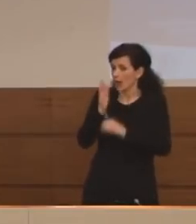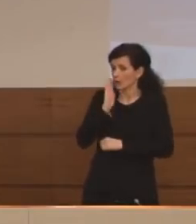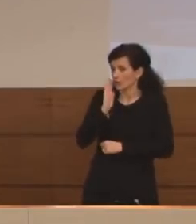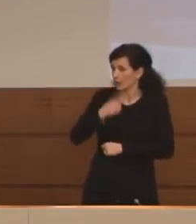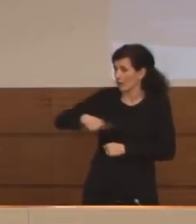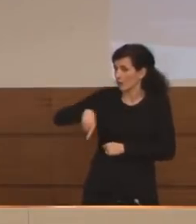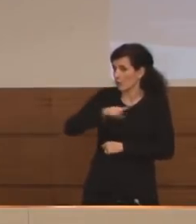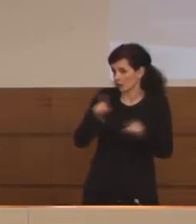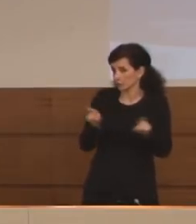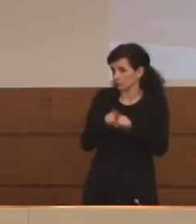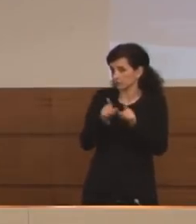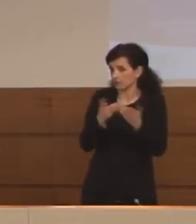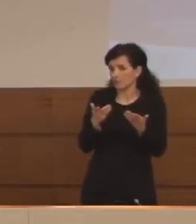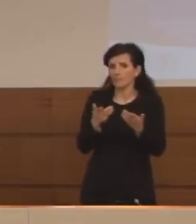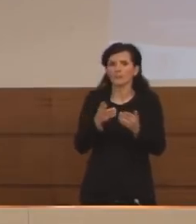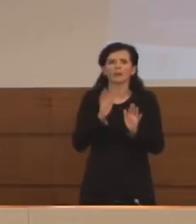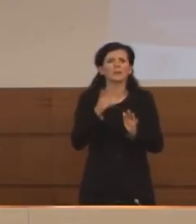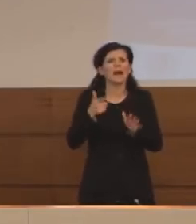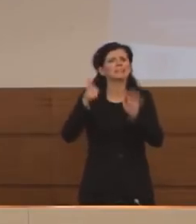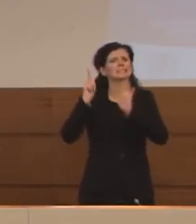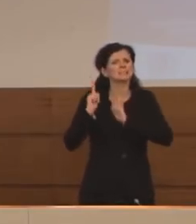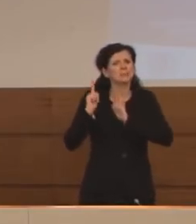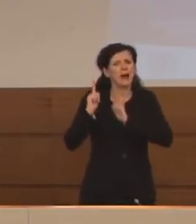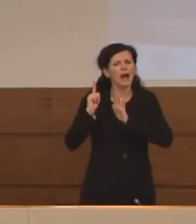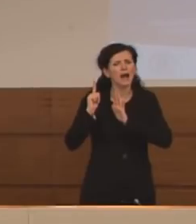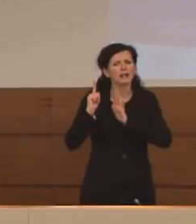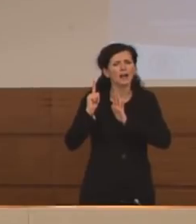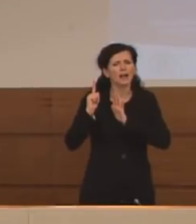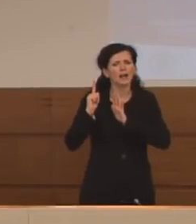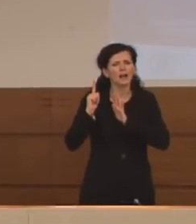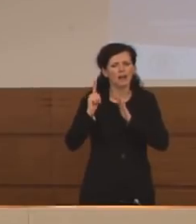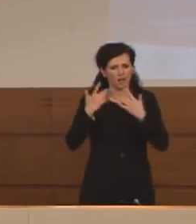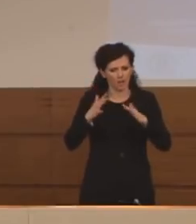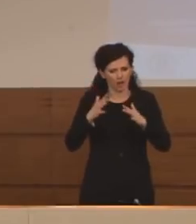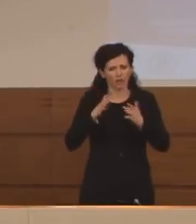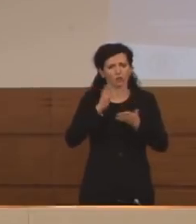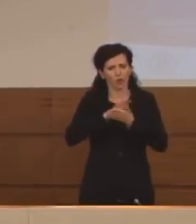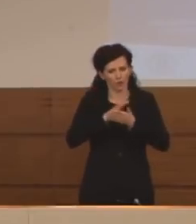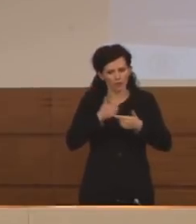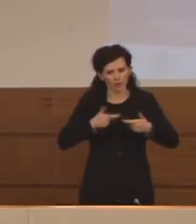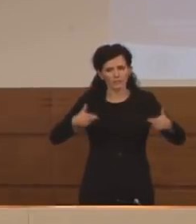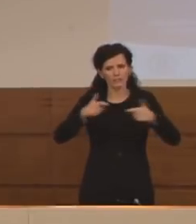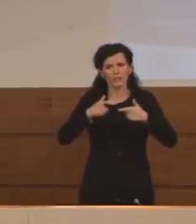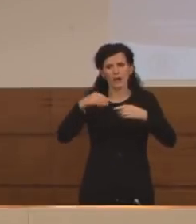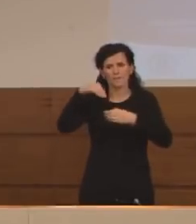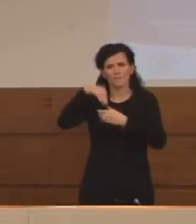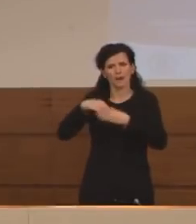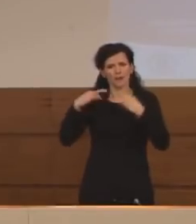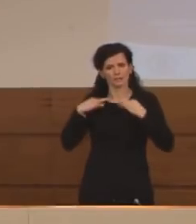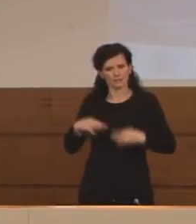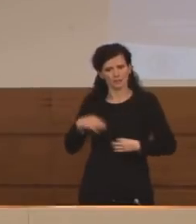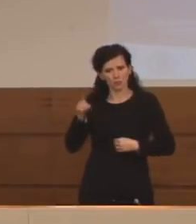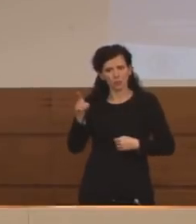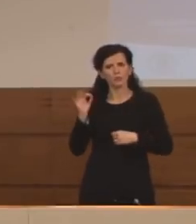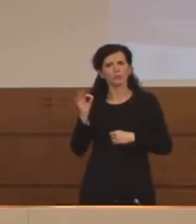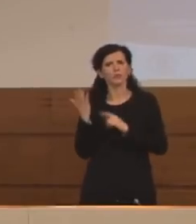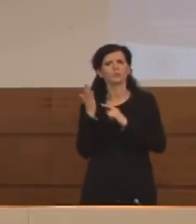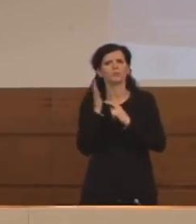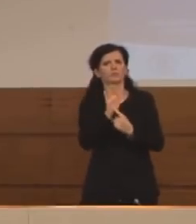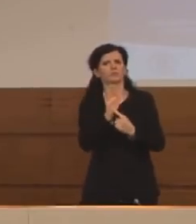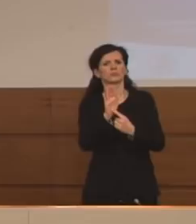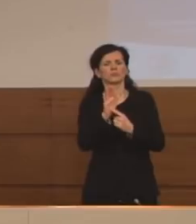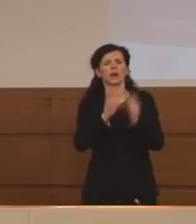Comunque la settimanan scorsa una conferenza stampa anche in istituto, in cui abbiamo presentati i risultati del nostro modello